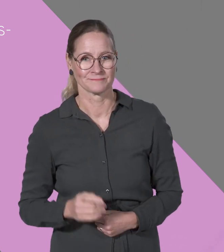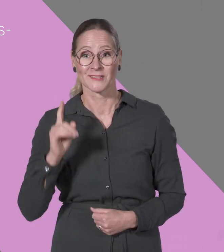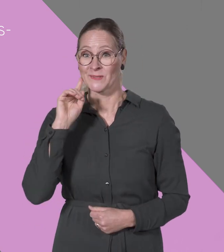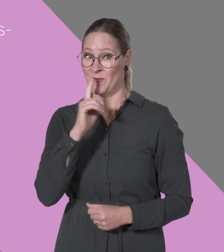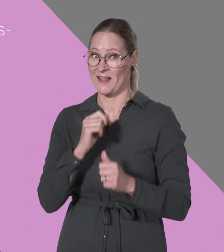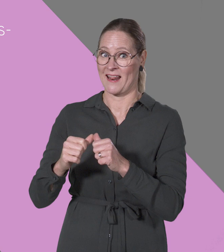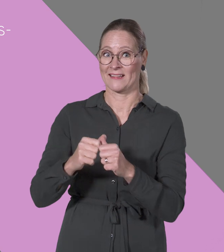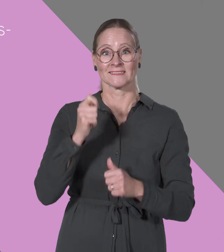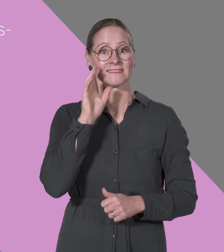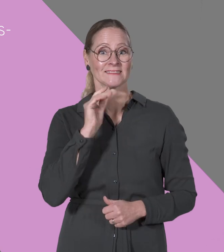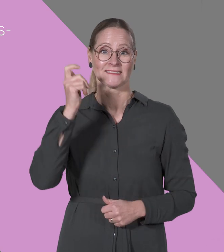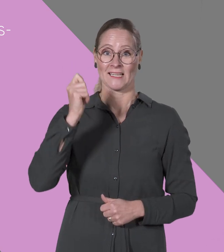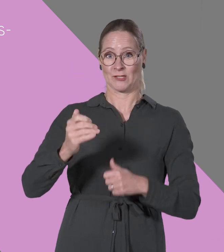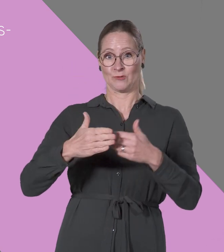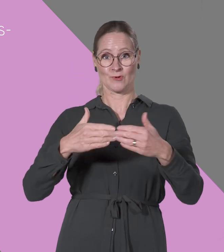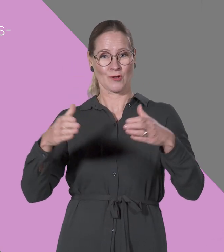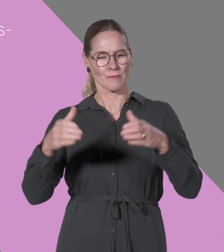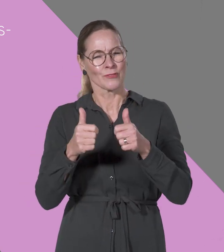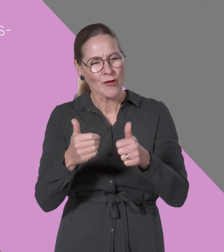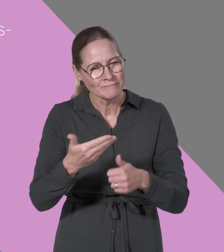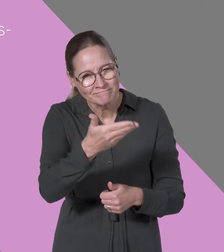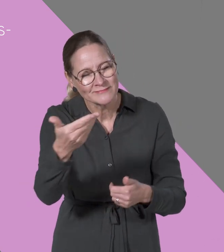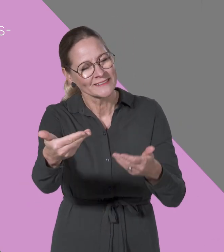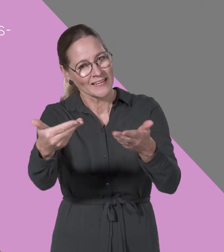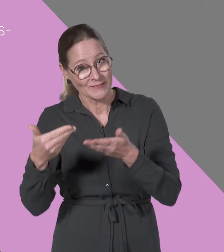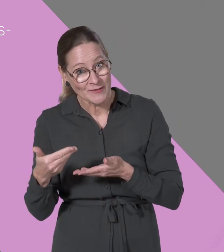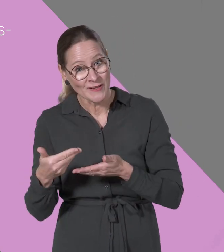Kuurojen Liiton seniorityöryhmä toivottaa teidät tervetulleiksi!